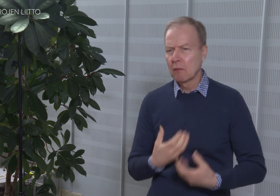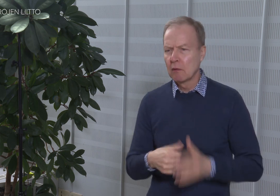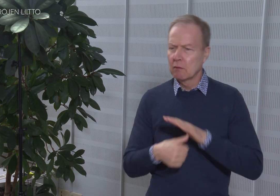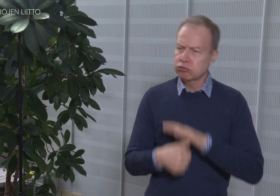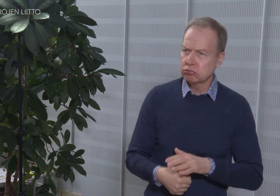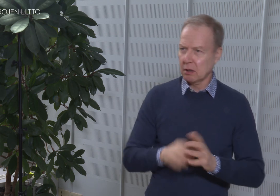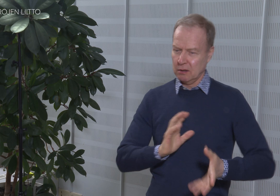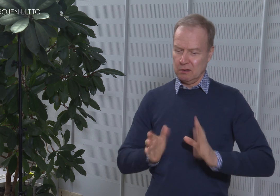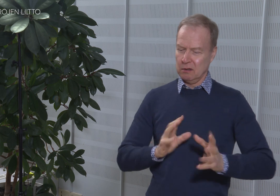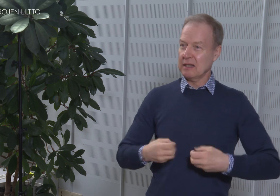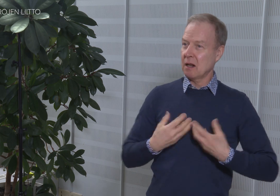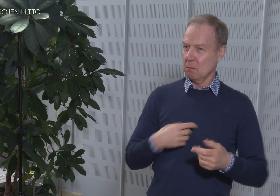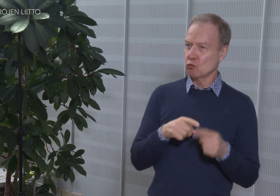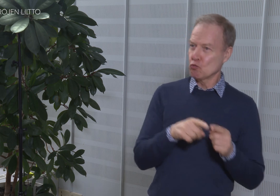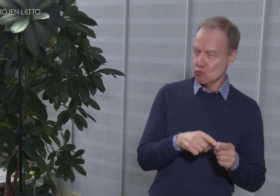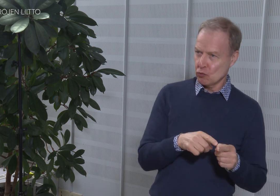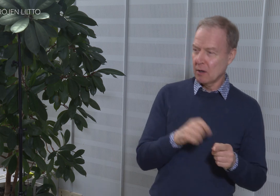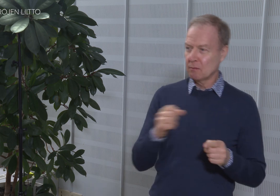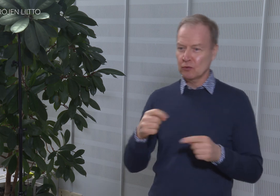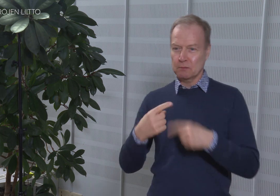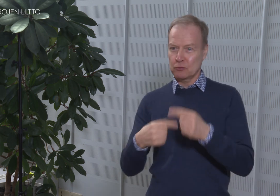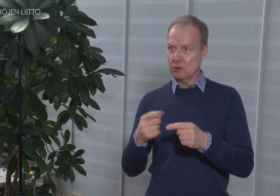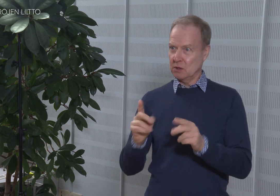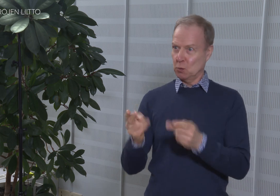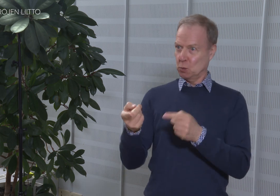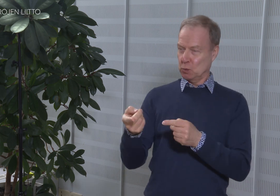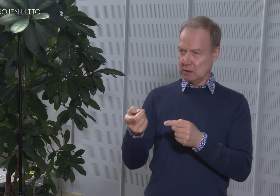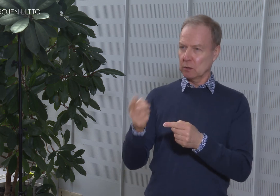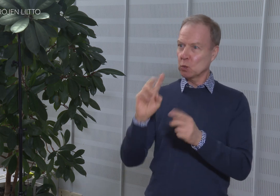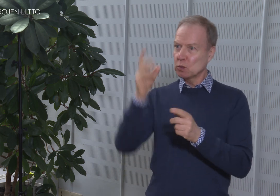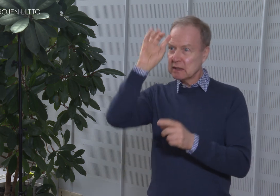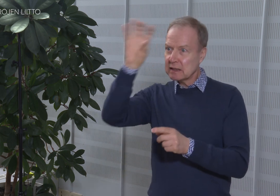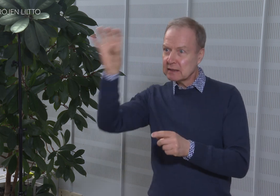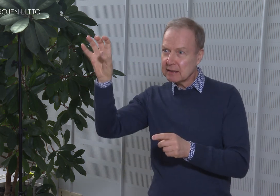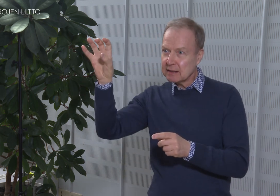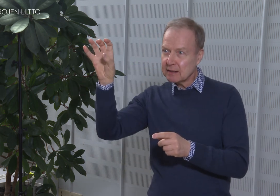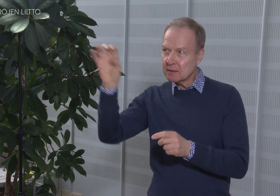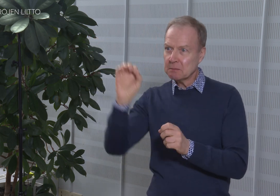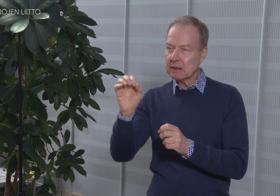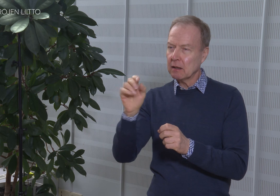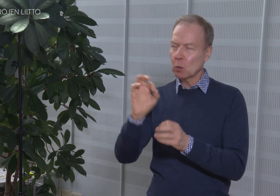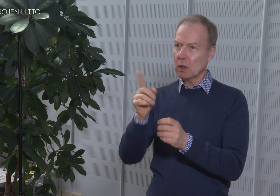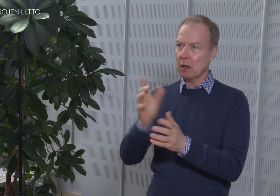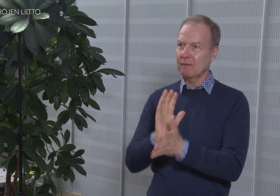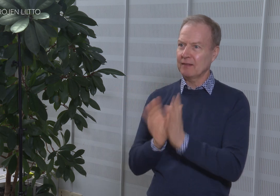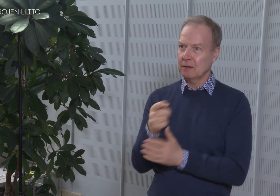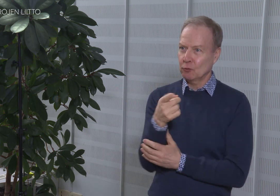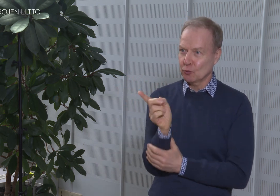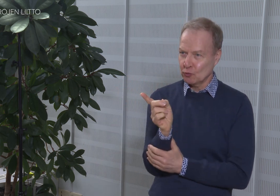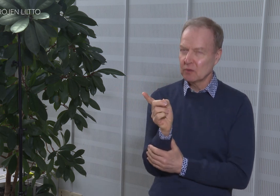ja uusia viittomakielisiä ilmaisuja vääryyksiin liittyvien kokemusten - ja traumojen kielellisten ilmaisujen rinnalla.